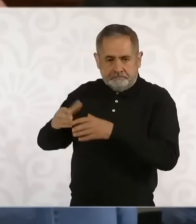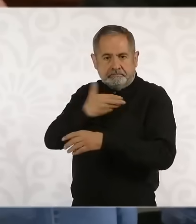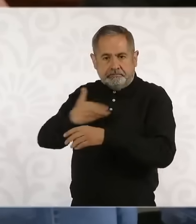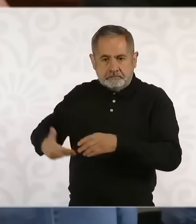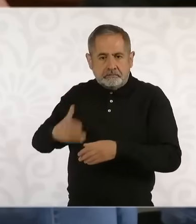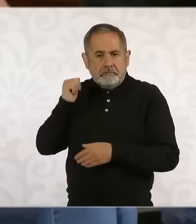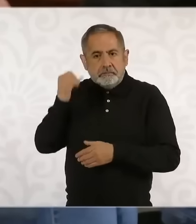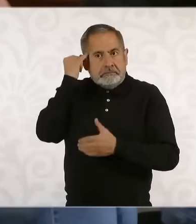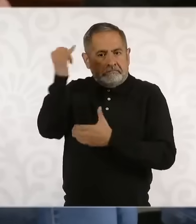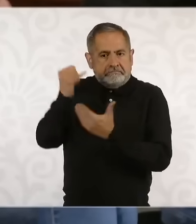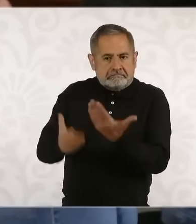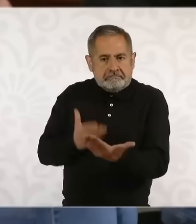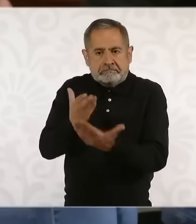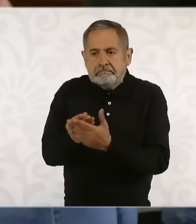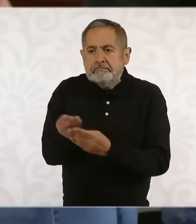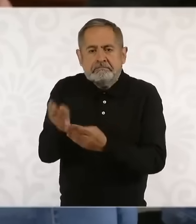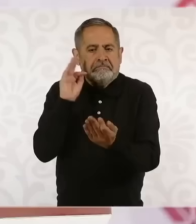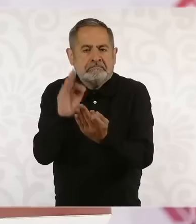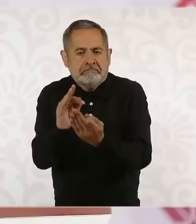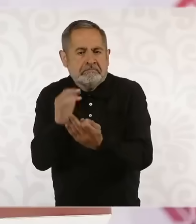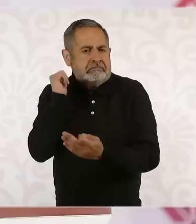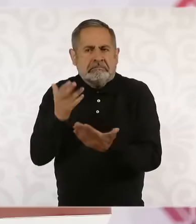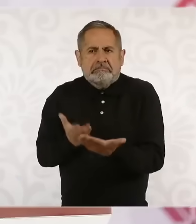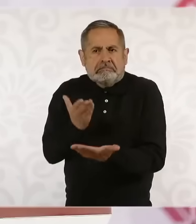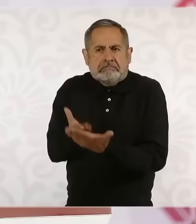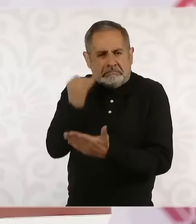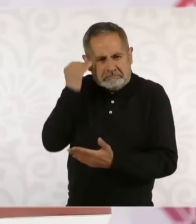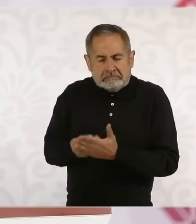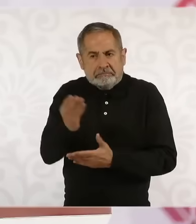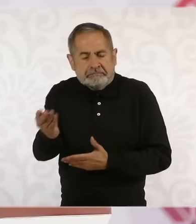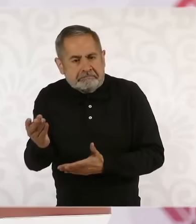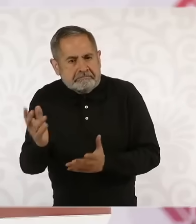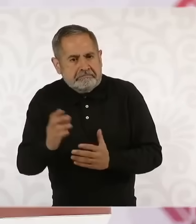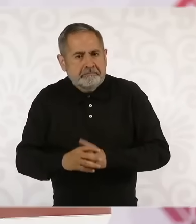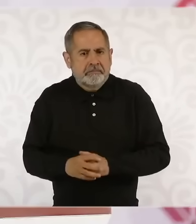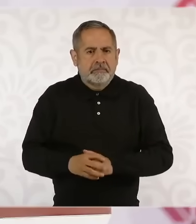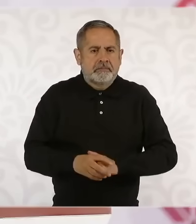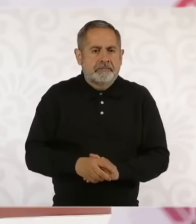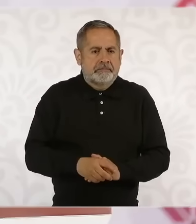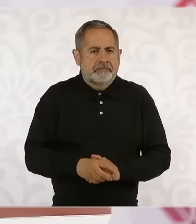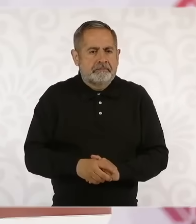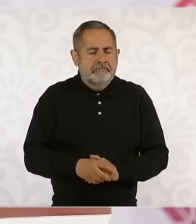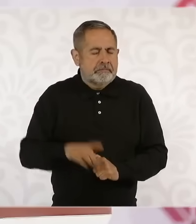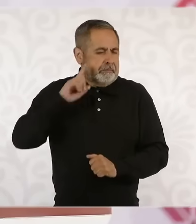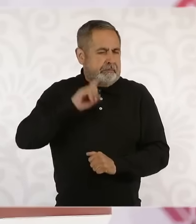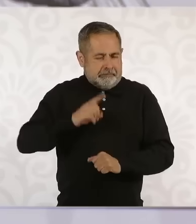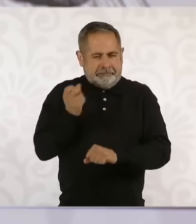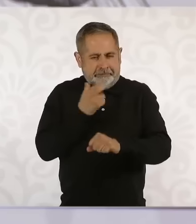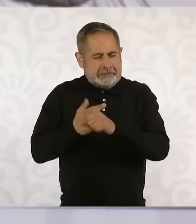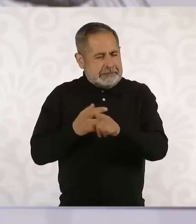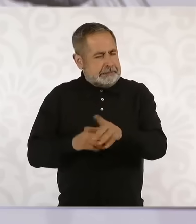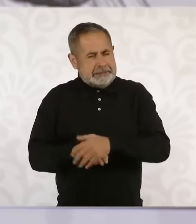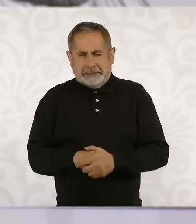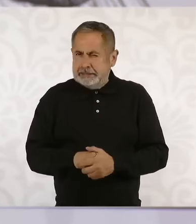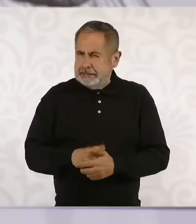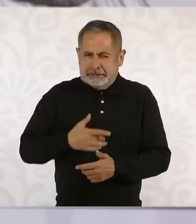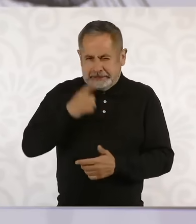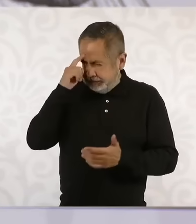alguna iniciativa al cierre de este periodo. Mire, tendría que eh eh ver con la presidenta de México,